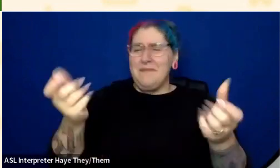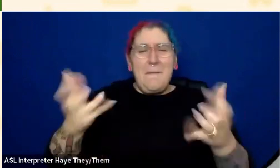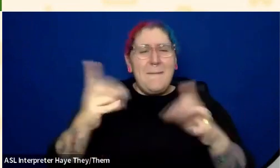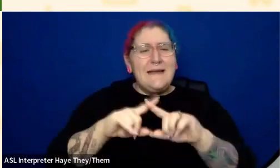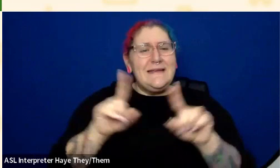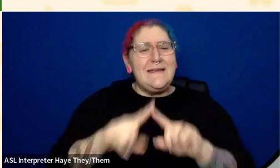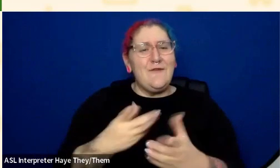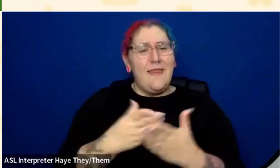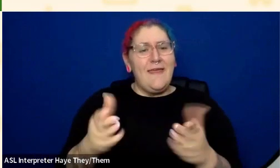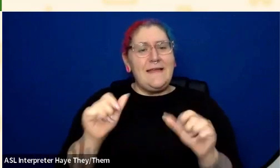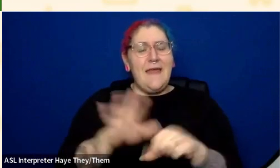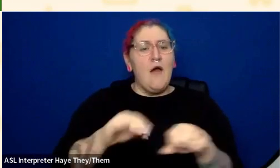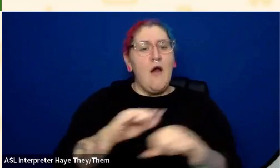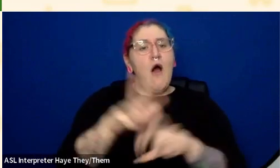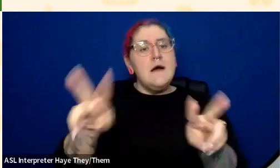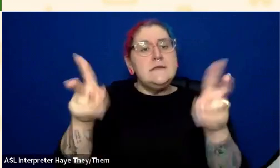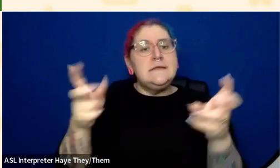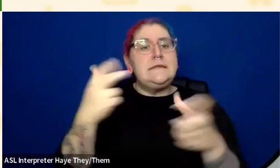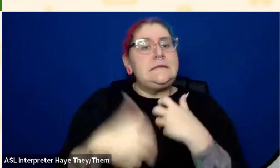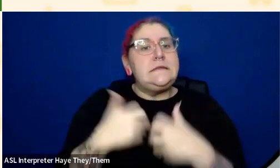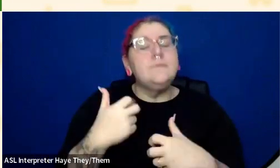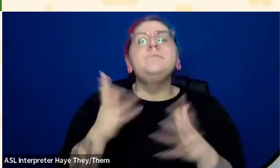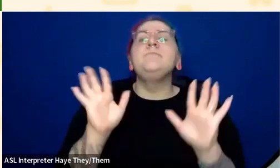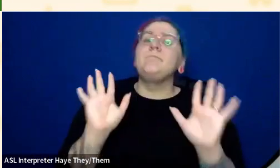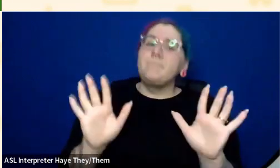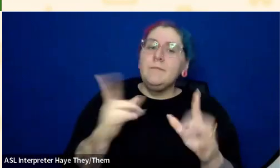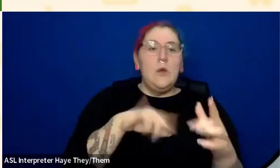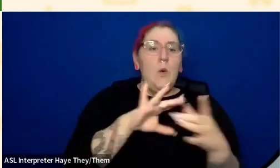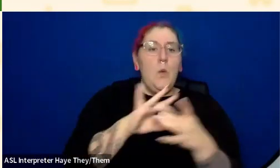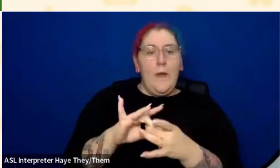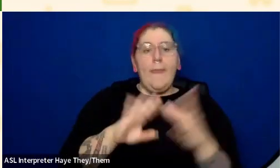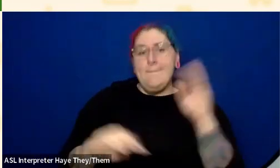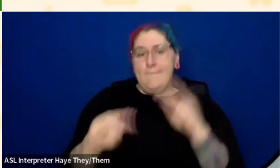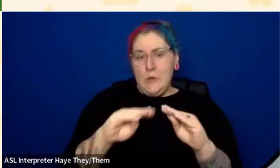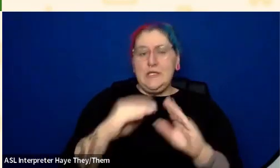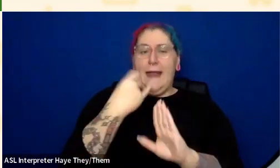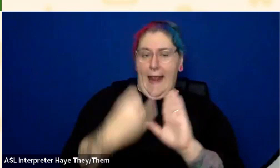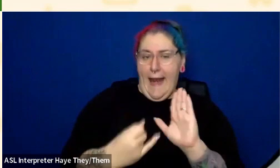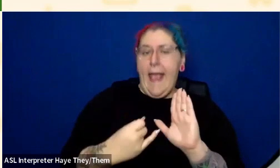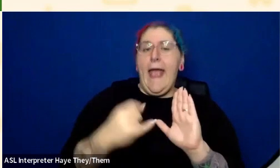cuando se trata de movimiento y animación. También hay otros tres. Hay 2.3.1.